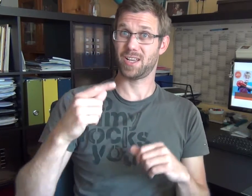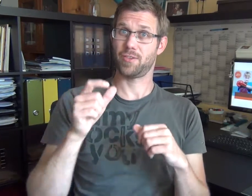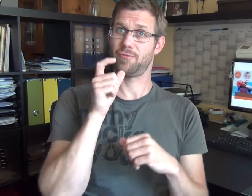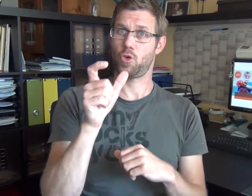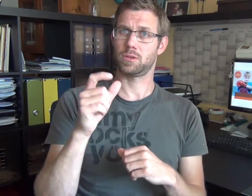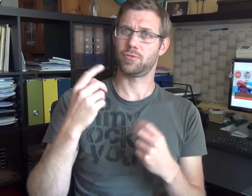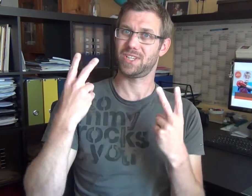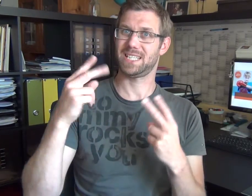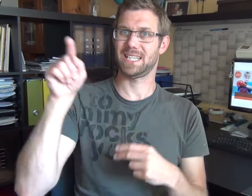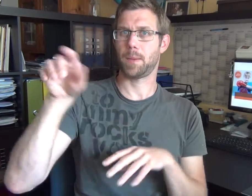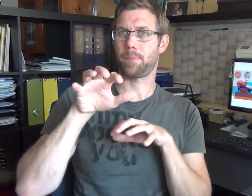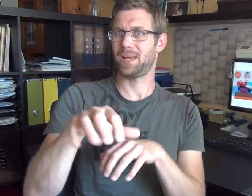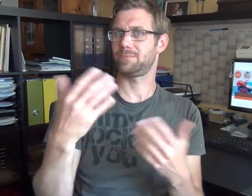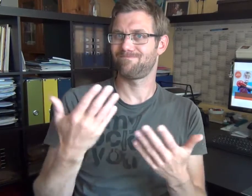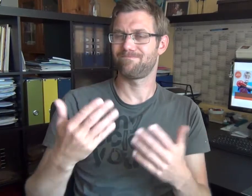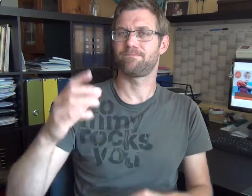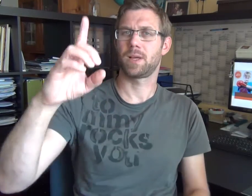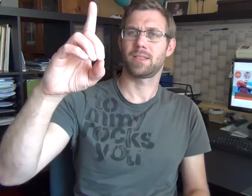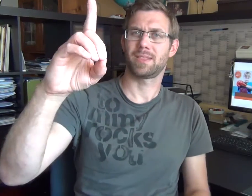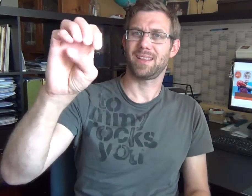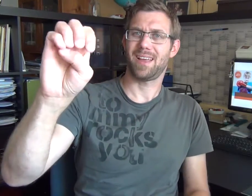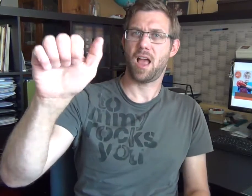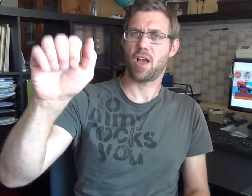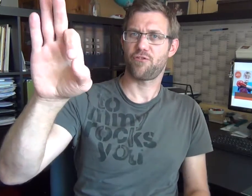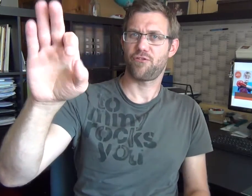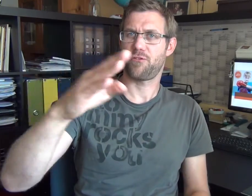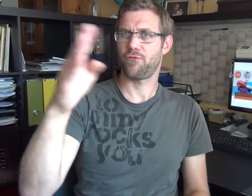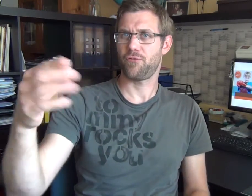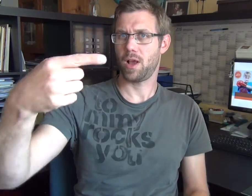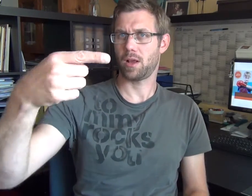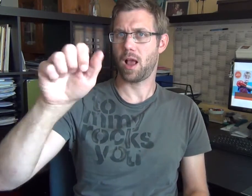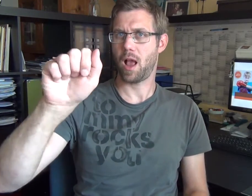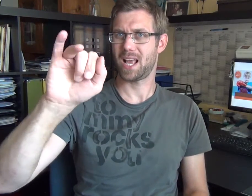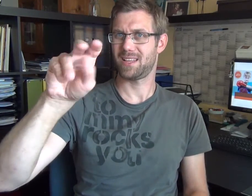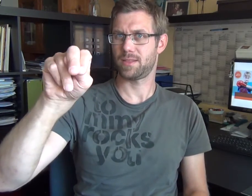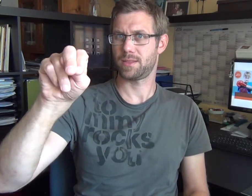Der zweite wichtige Begriff in Bern war: Deaf Gain